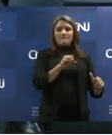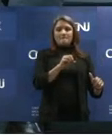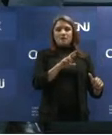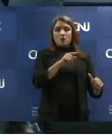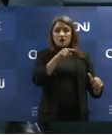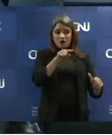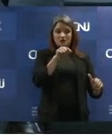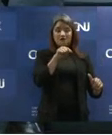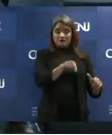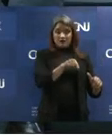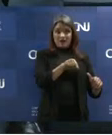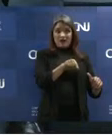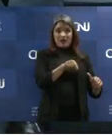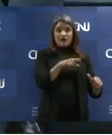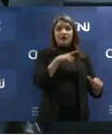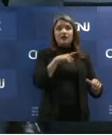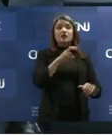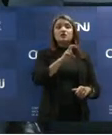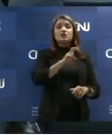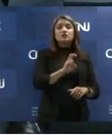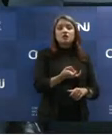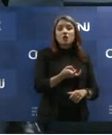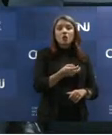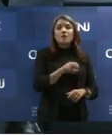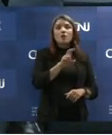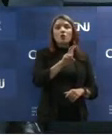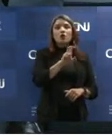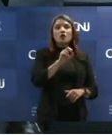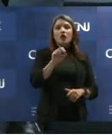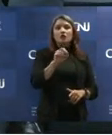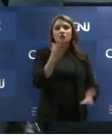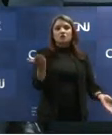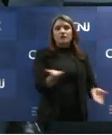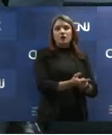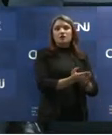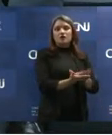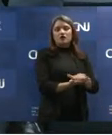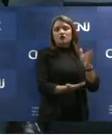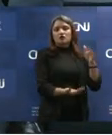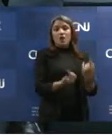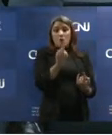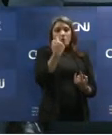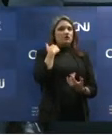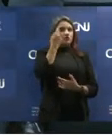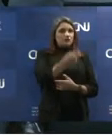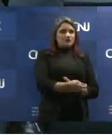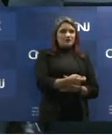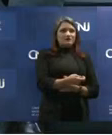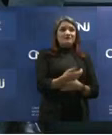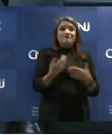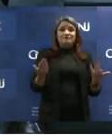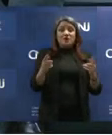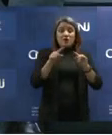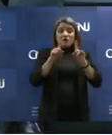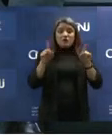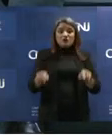Eram cinco mil e quinhentos processos com quadro excelência de funcionários absurdamente deficitário.